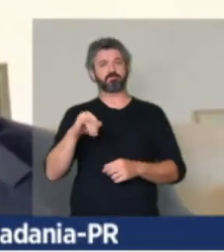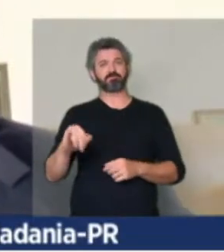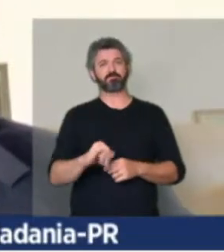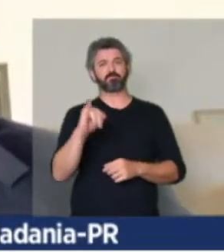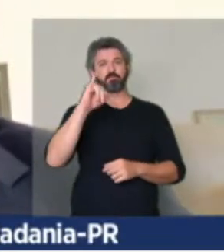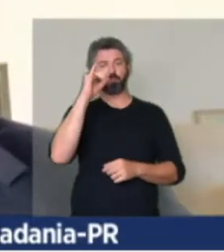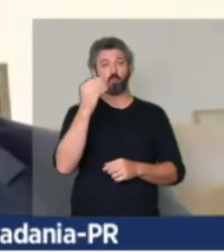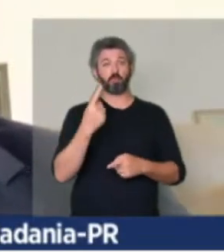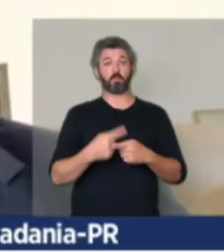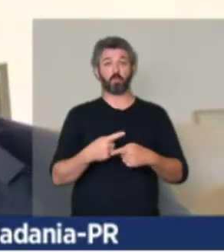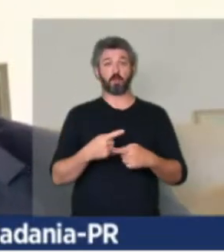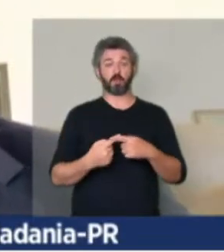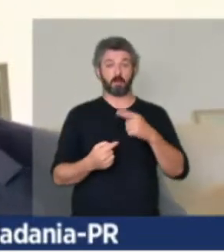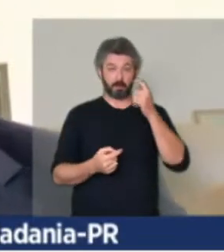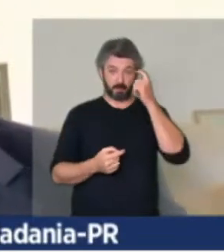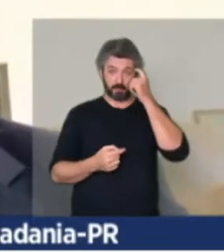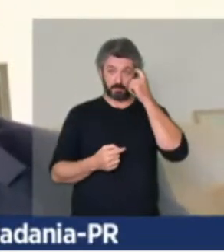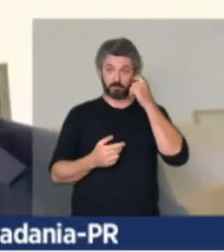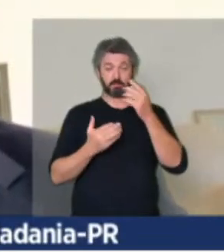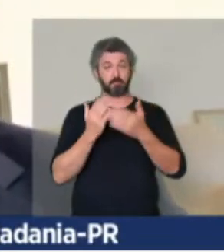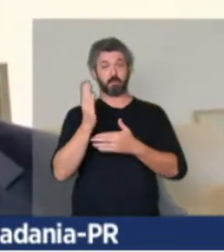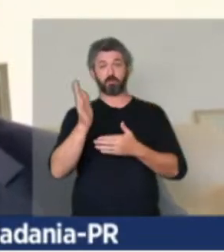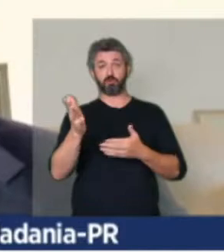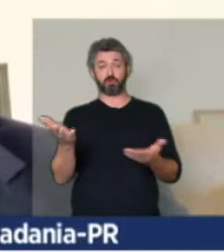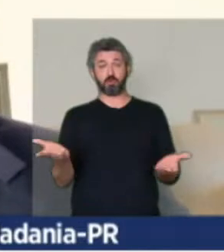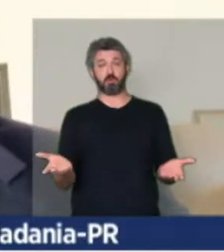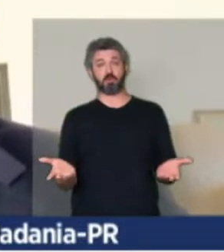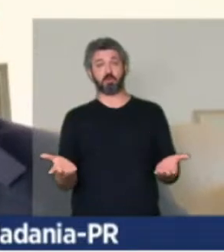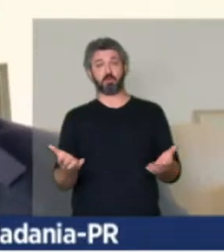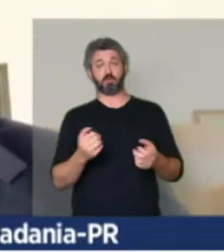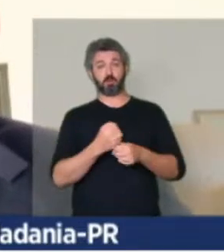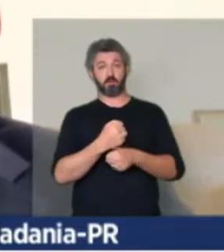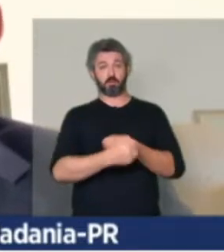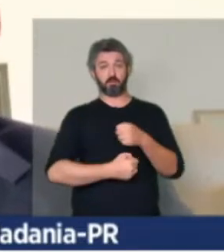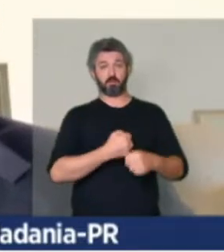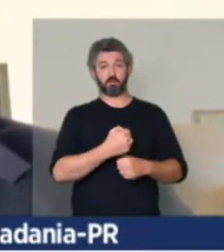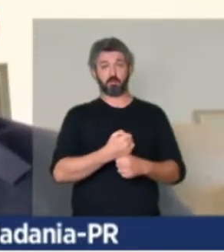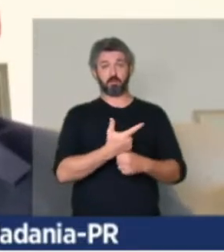FOI APROVADO, ISSO É DE 2021, ALIÁS, EM 2021 VENCE O PRAZO DO BRASIL SE TORNAR AQUELE QUE